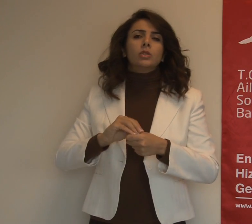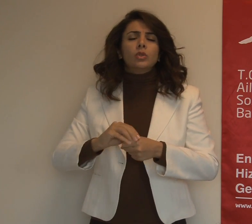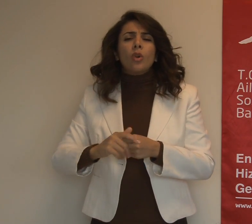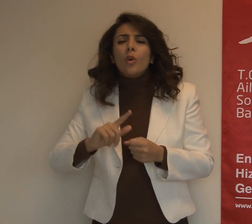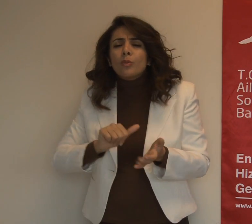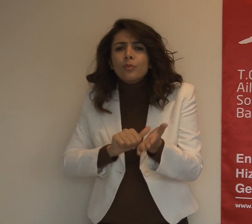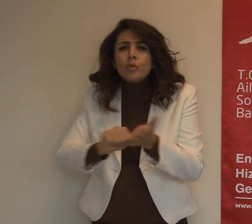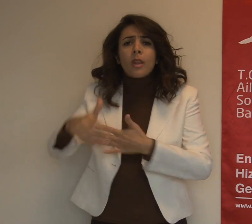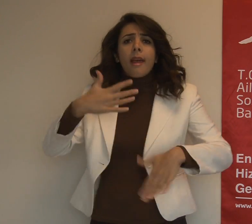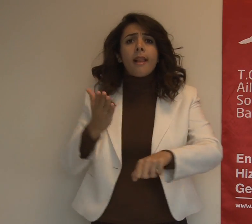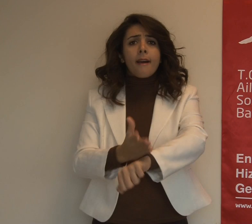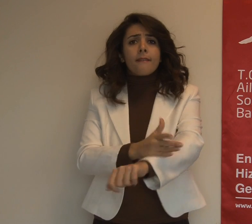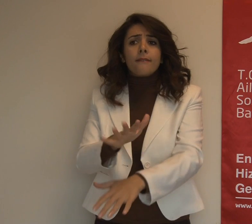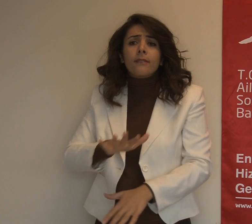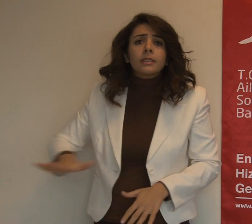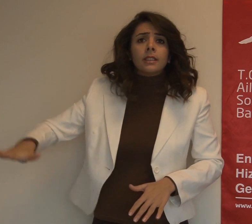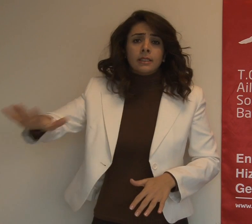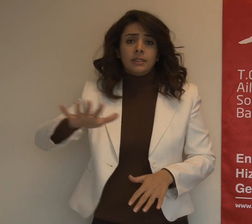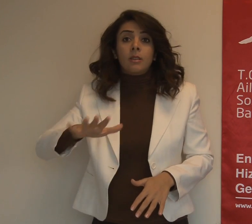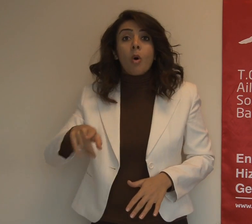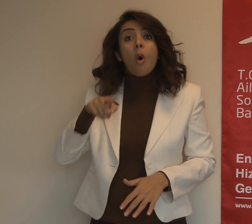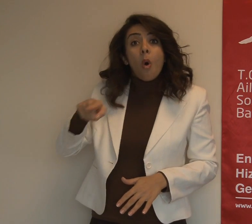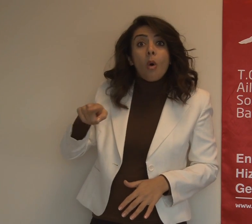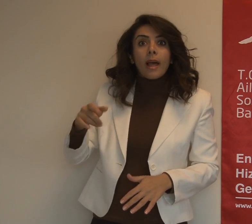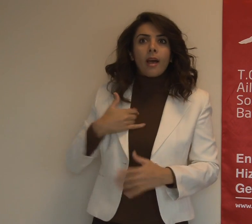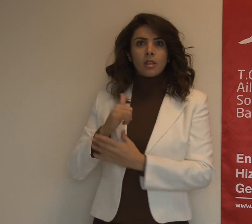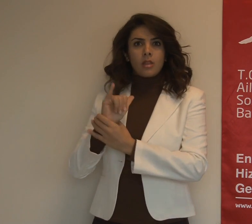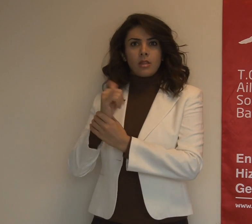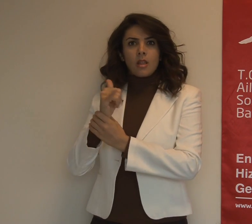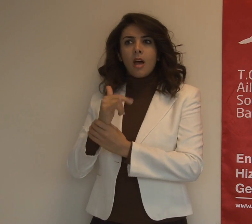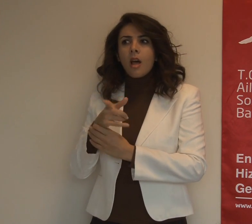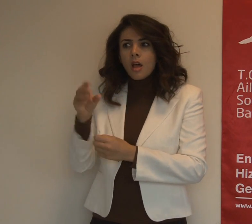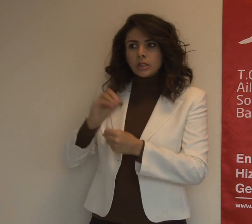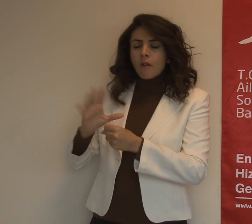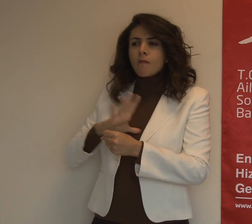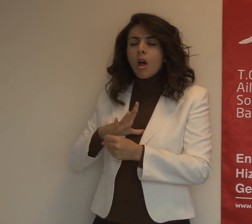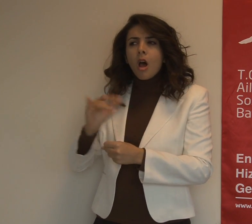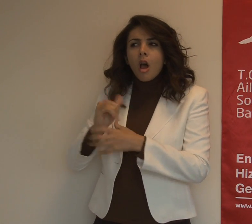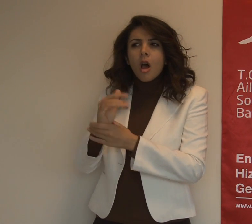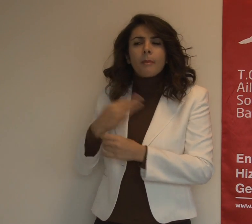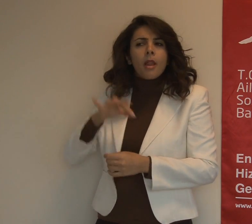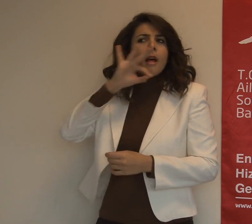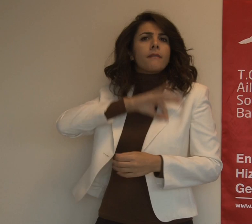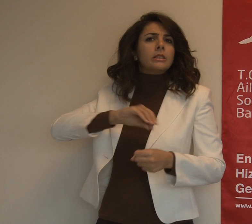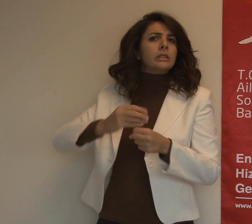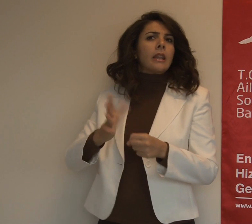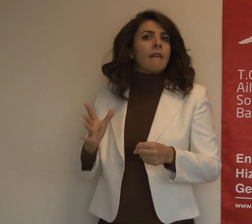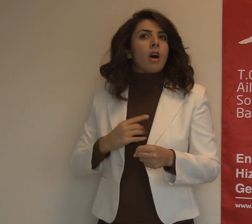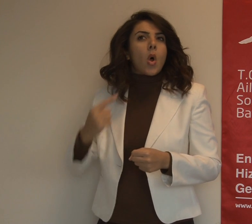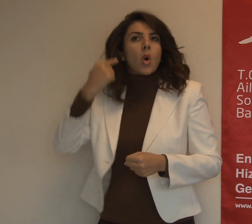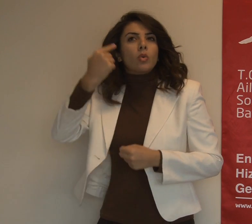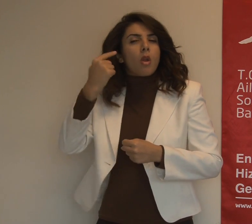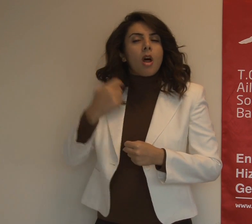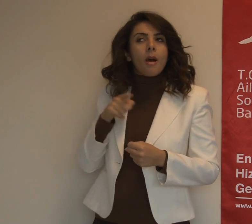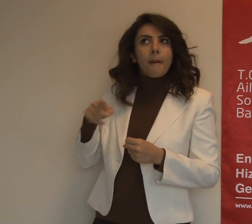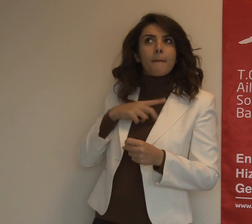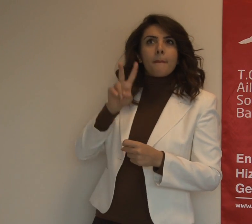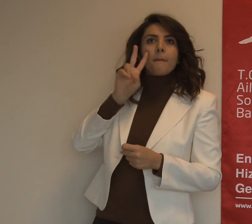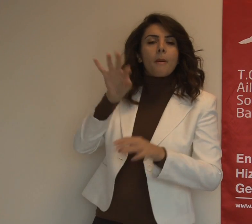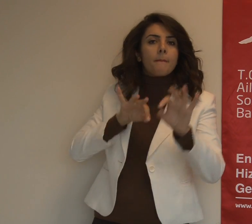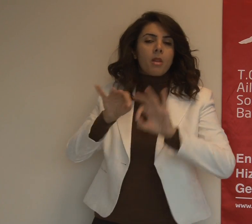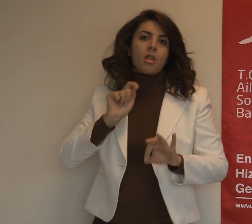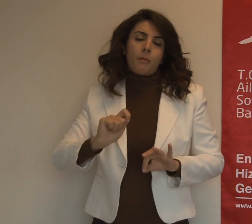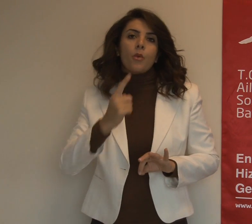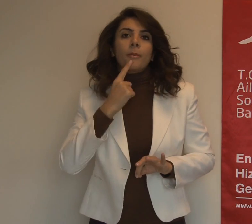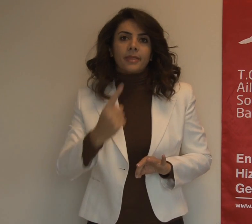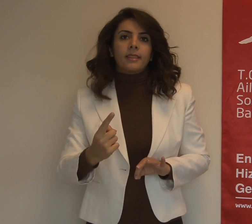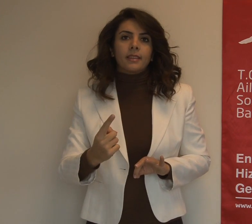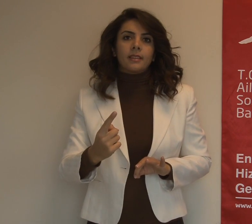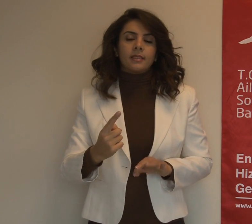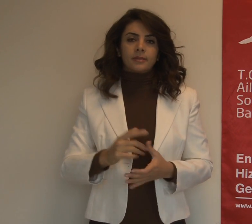Hükümet olarak tüm engelli vatandaşlarımıza onların becerilerinden nasıl istifade edebiliriz diye meseleye bakıyoruz" dedi.